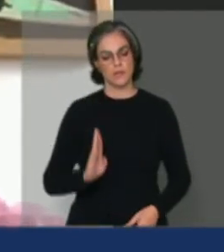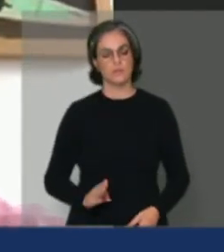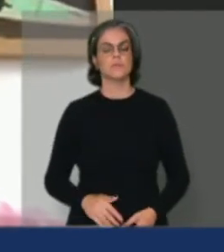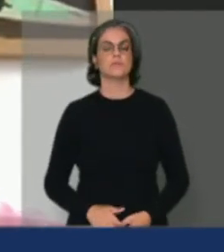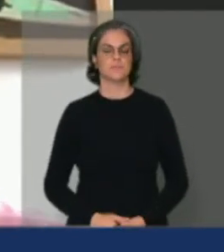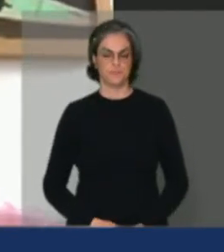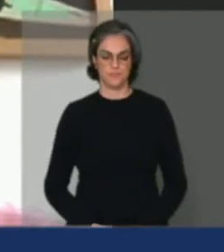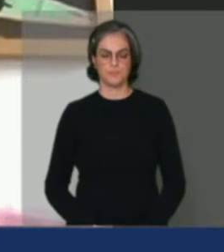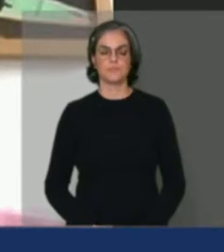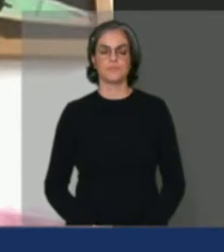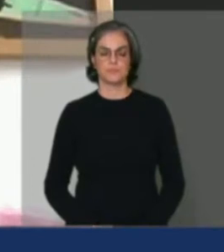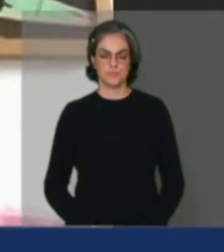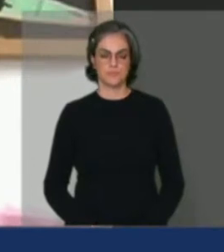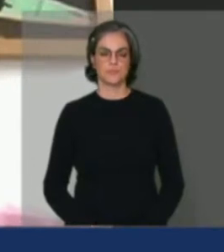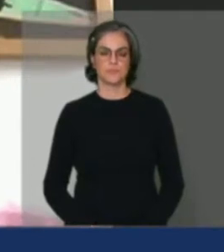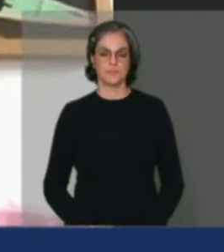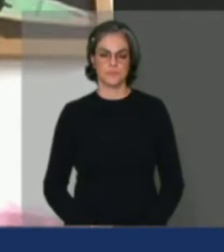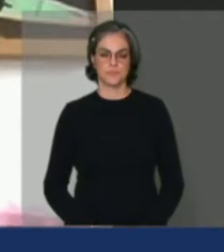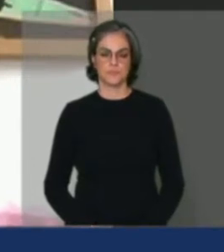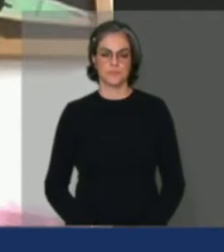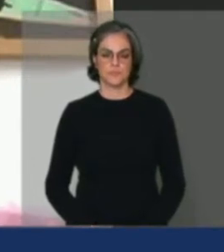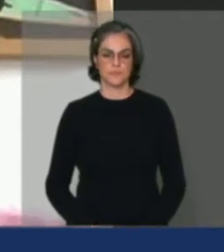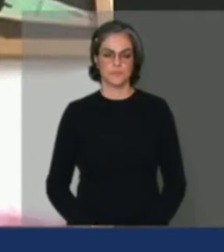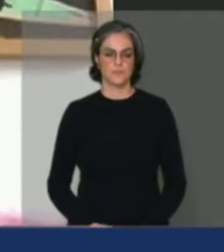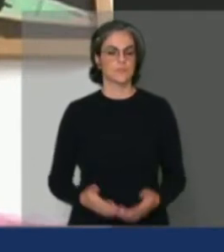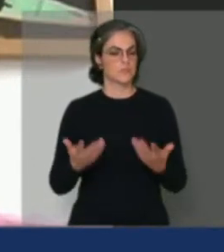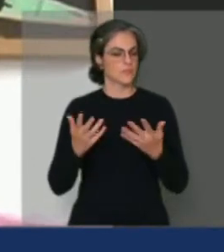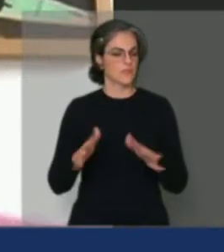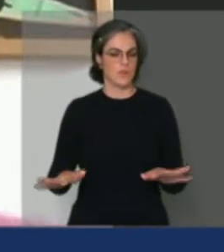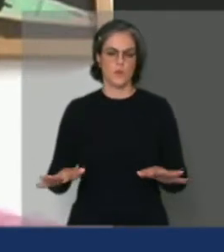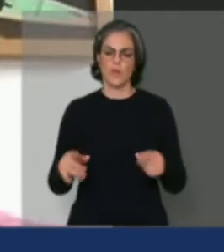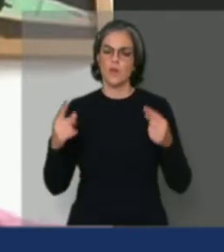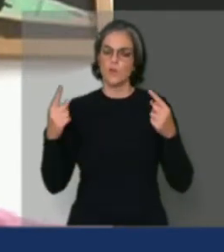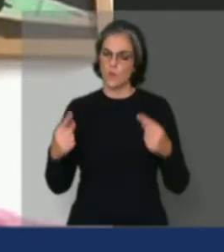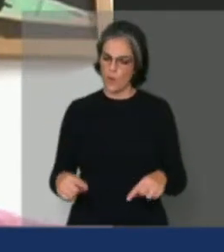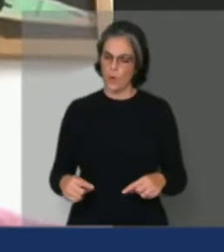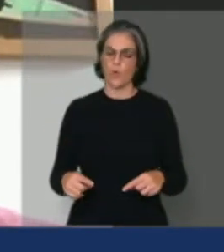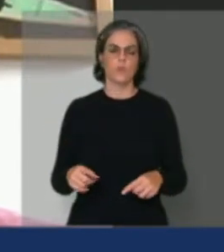ELEITORAL BRASILEIRO, SOMOS CONTRA REPUDIAMOS ESTA ATITUDE, DO PRESIDENTE